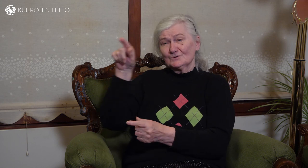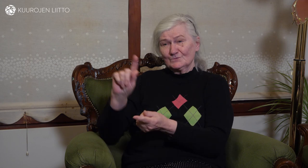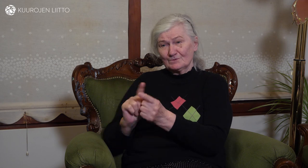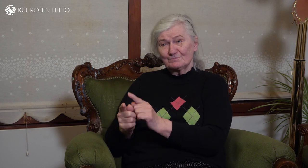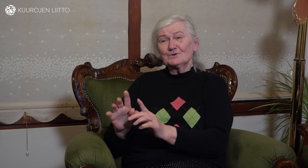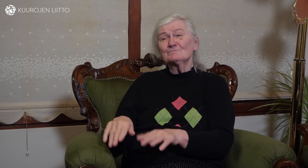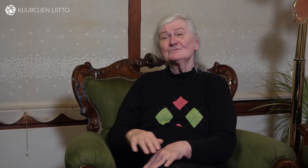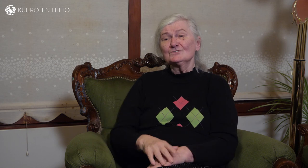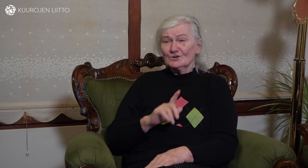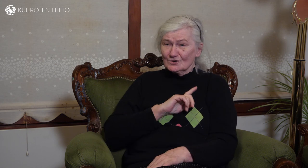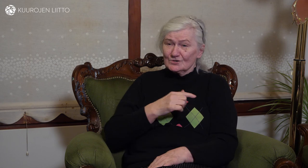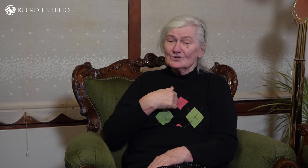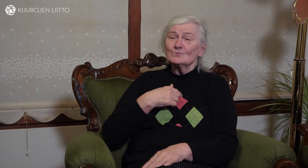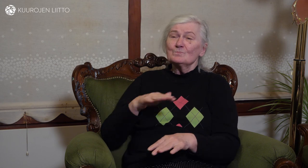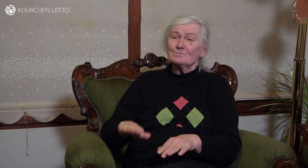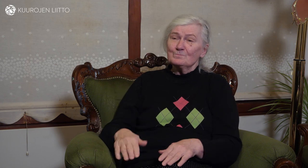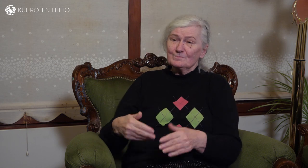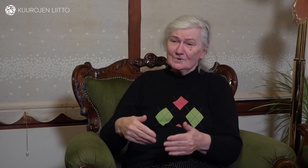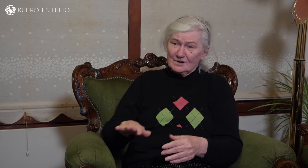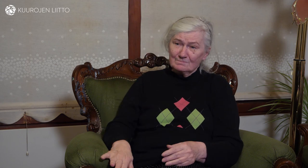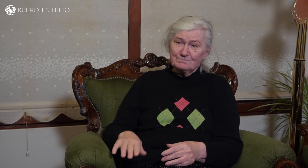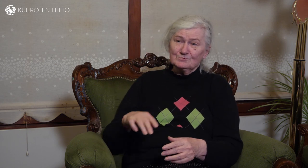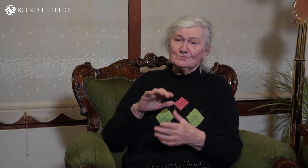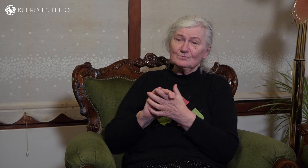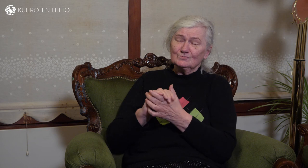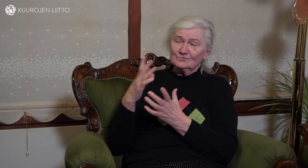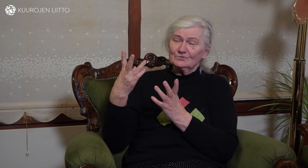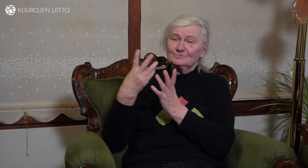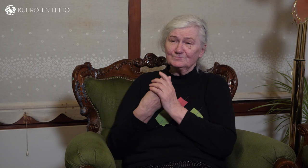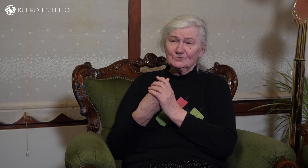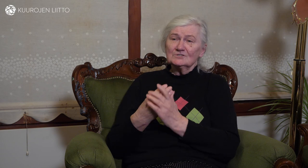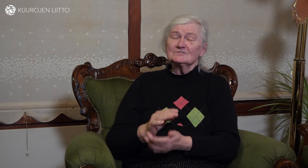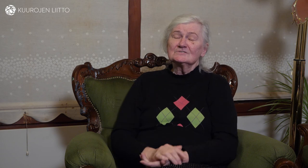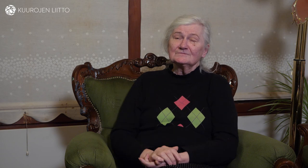Olen käynyt paikan päällä tapaamassa lapsia. Minulla on ystävien kanssa yhteinen kummilapsi.